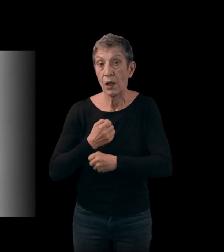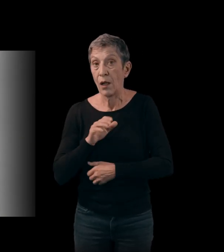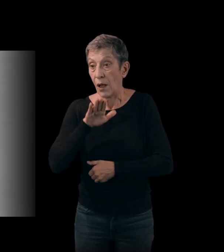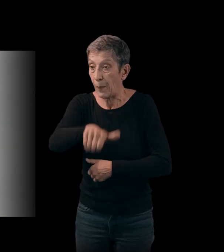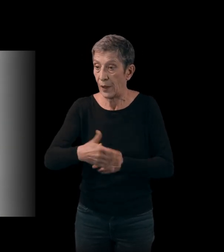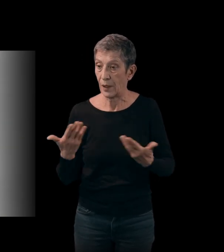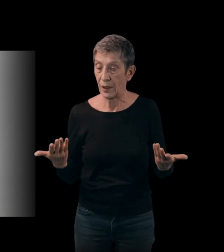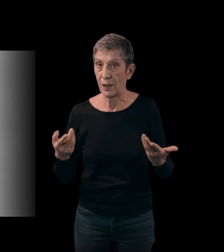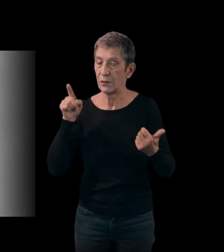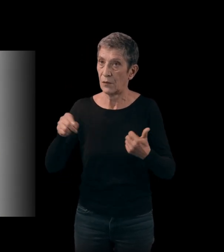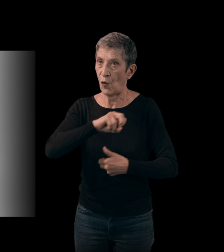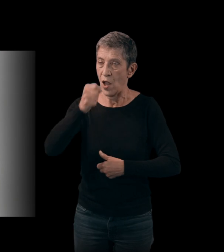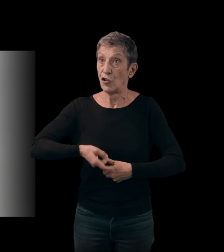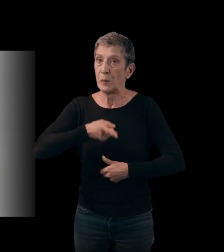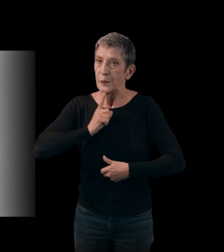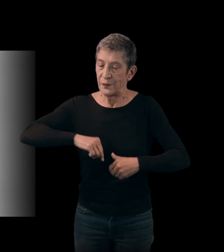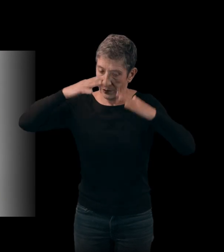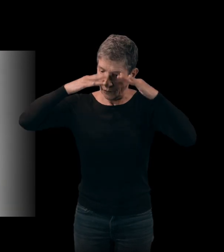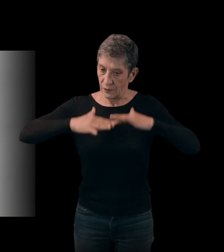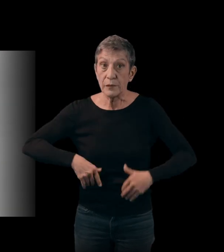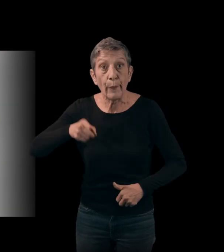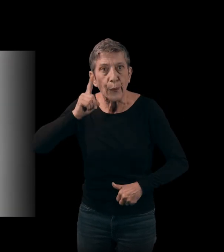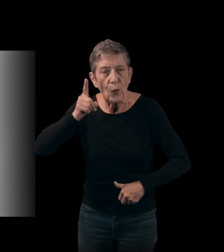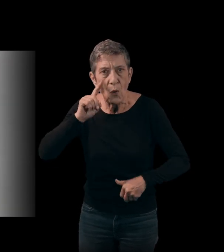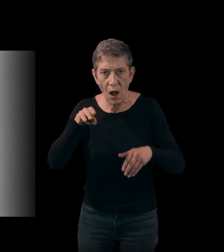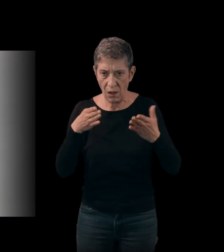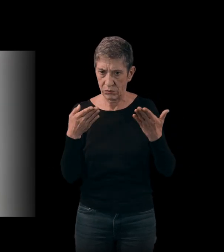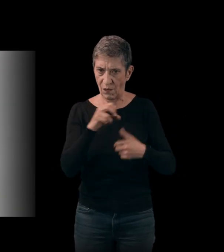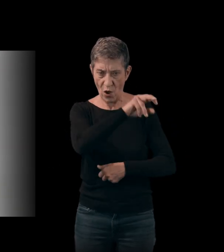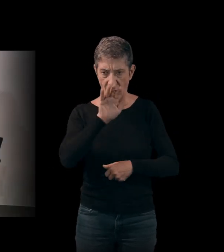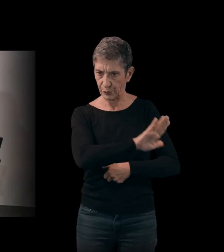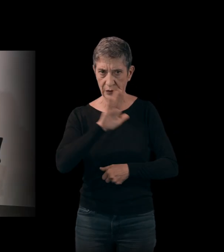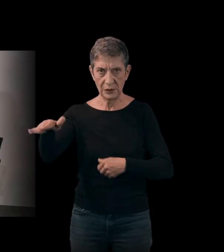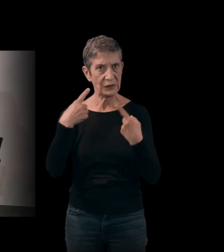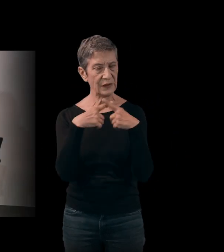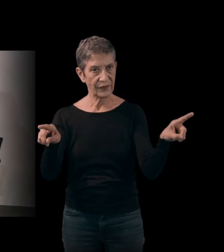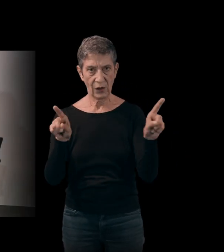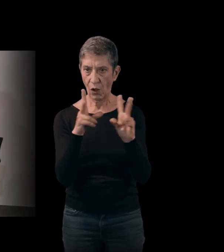années, c'est un peu décanté, pourquoi raconter ces deux voyages différents au sein du même livre ?